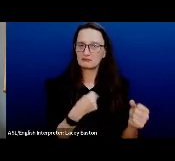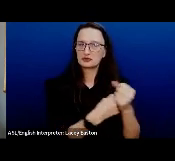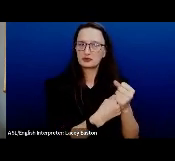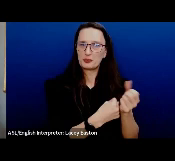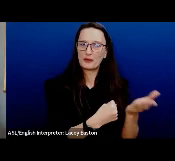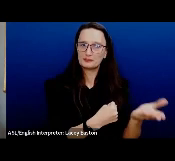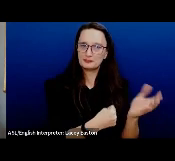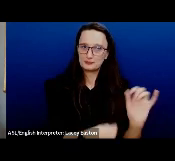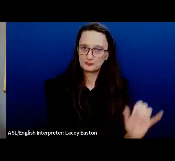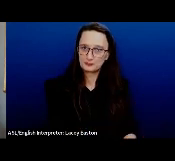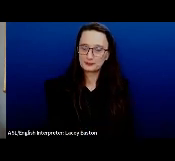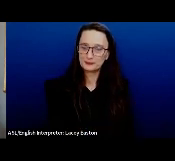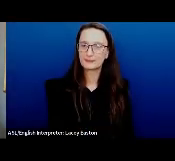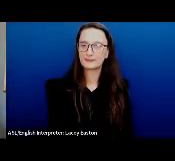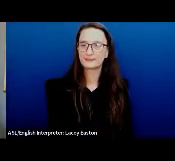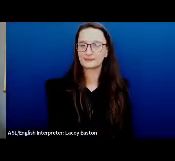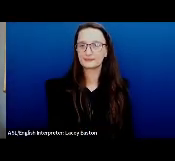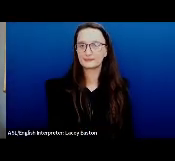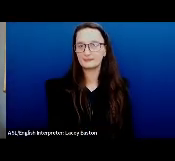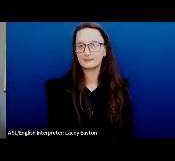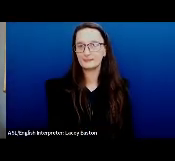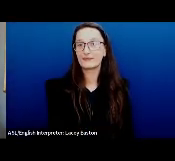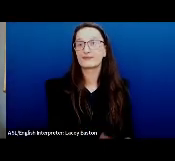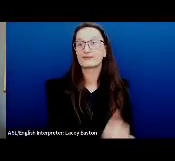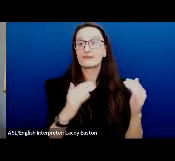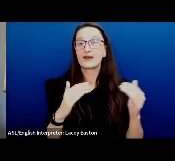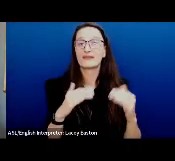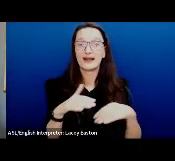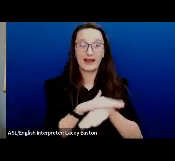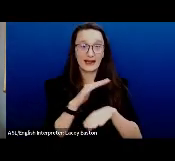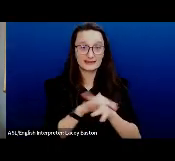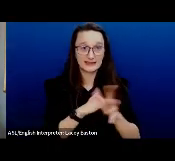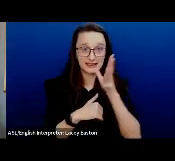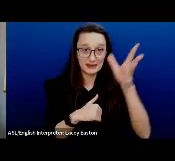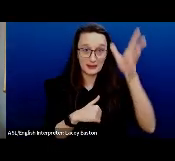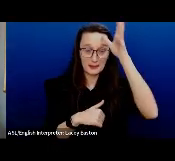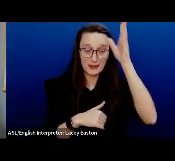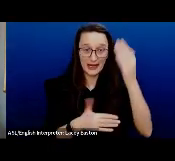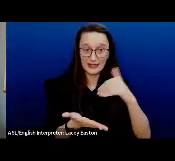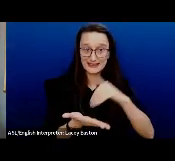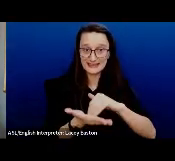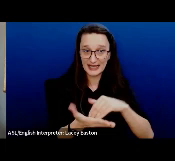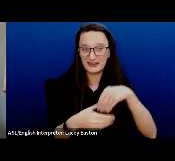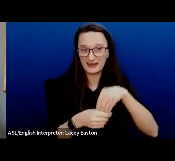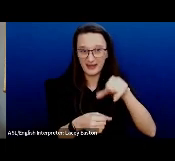y luego acceder al centro para padres. en la región para obtener información de apoyo sobre